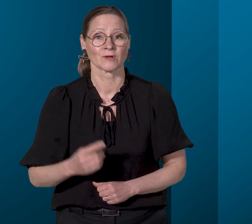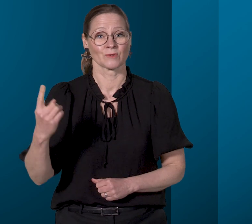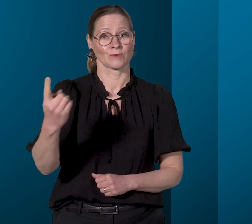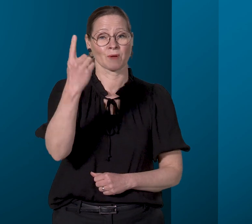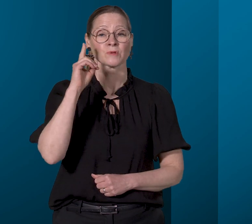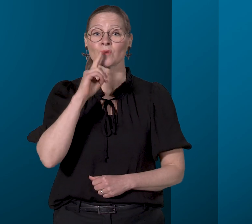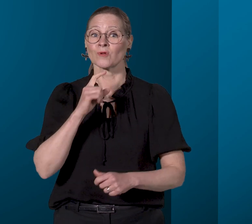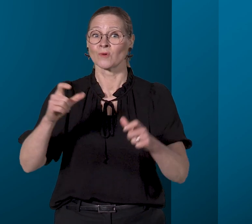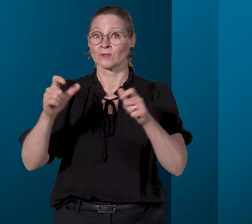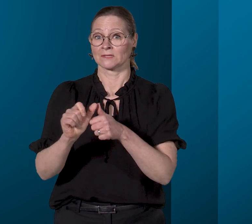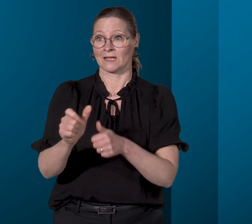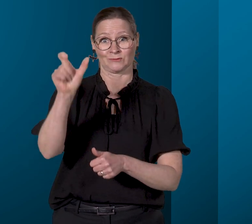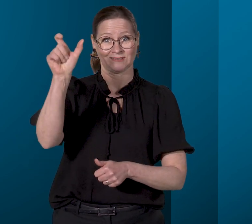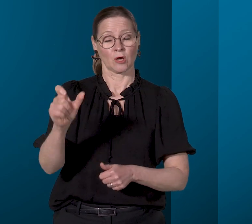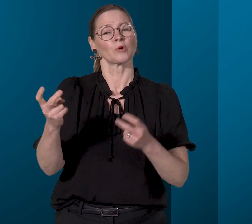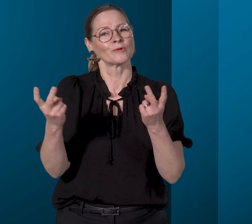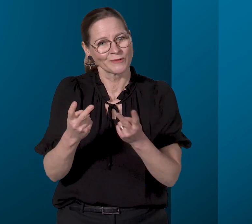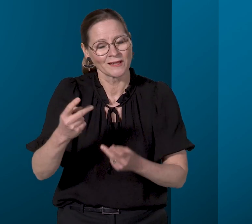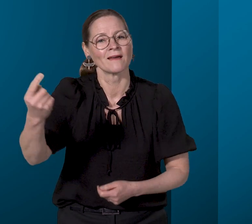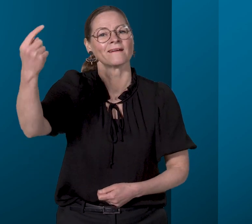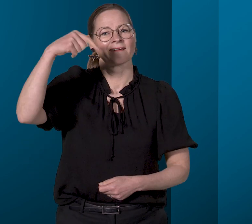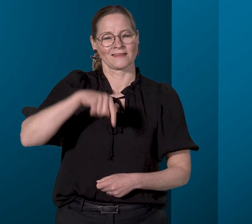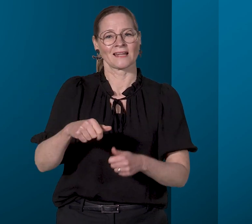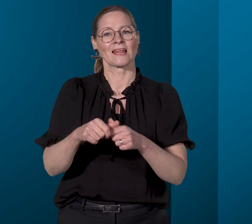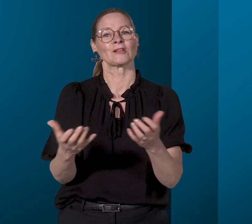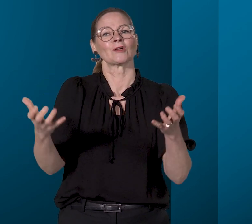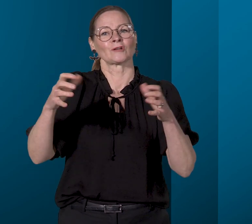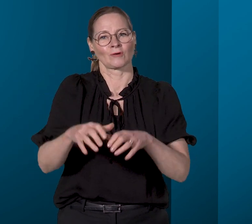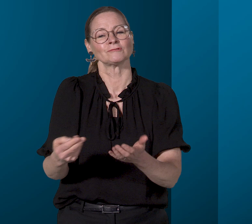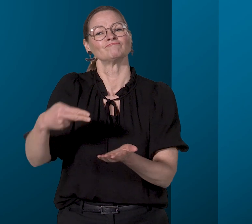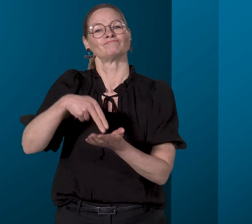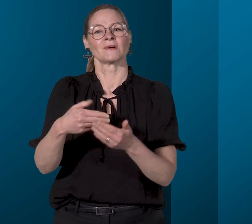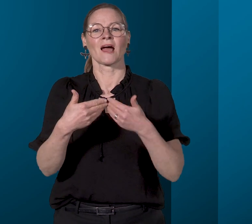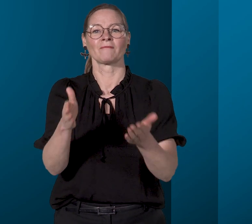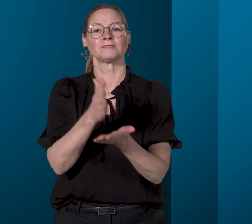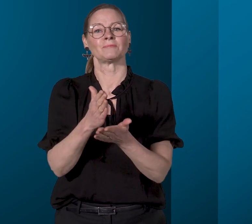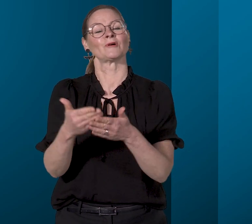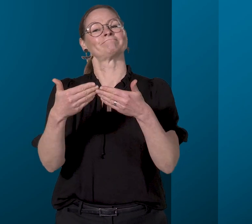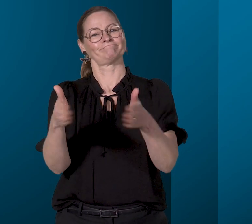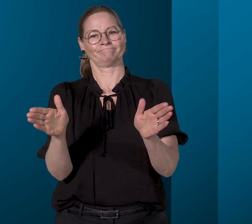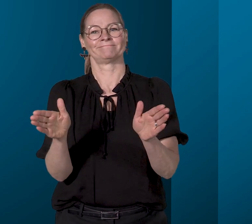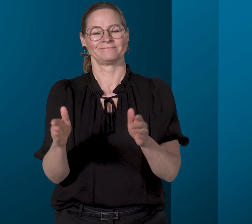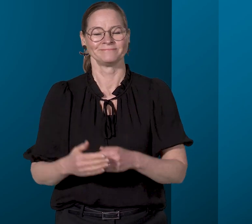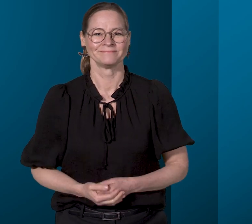Kuopion Kuurojenyhdistyksen edustaja tulee joka tapauksessa - pitämään liitto- kokouksen avauspuheen.